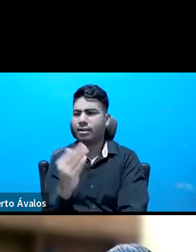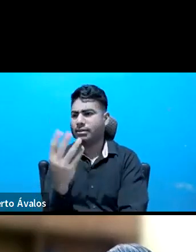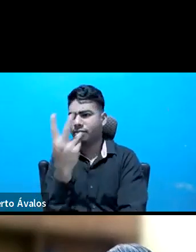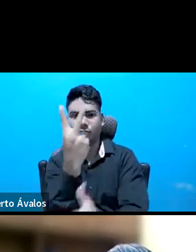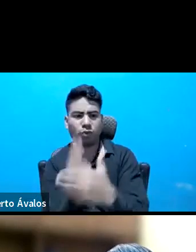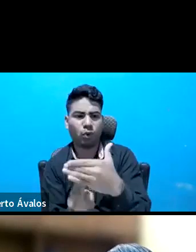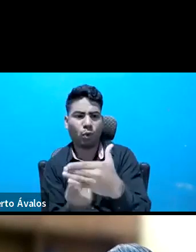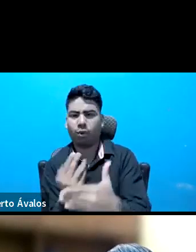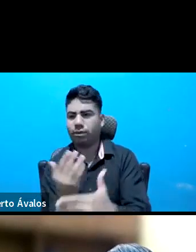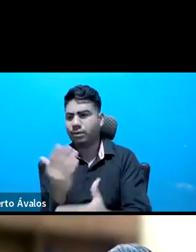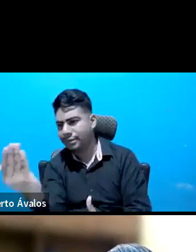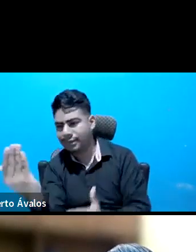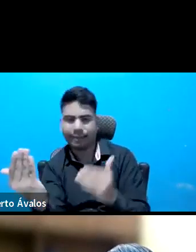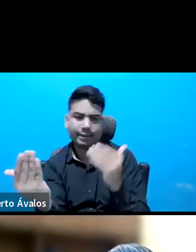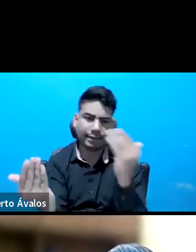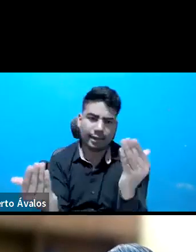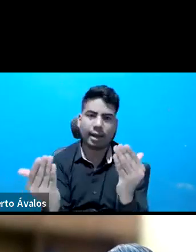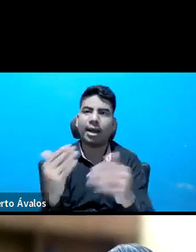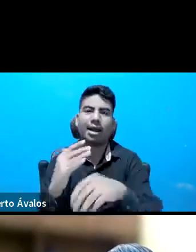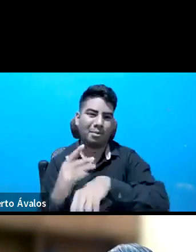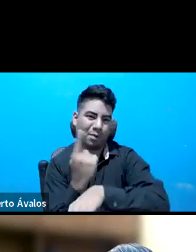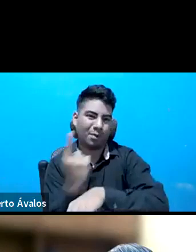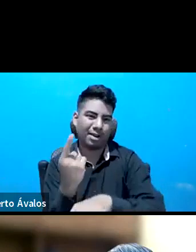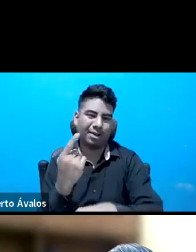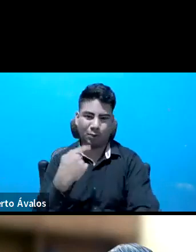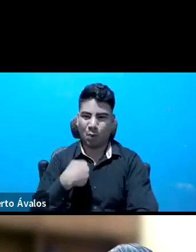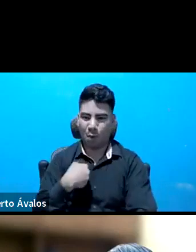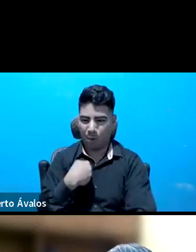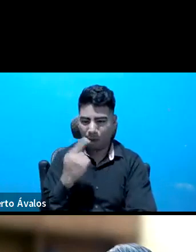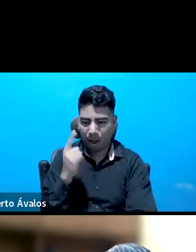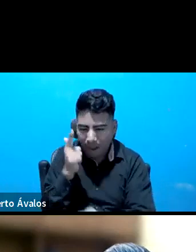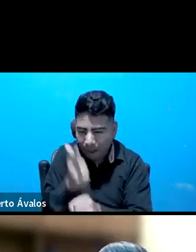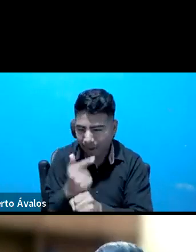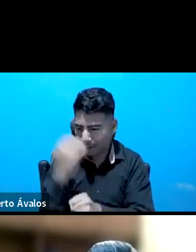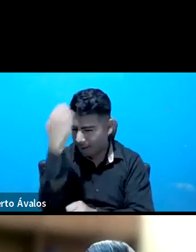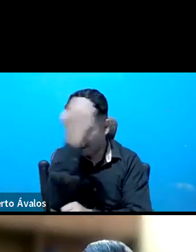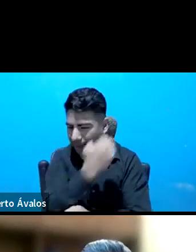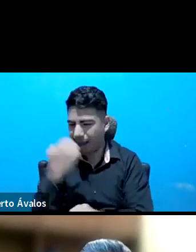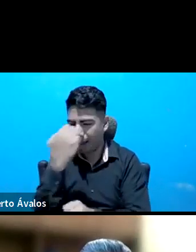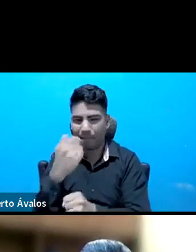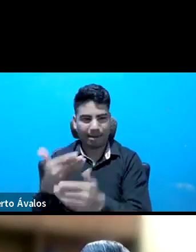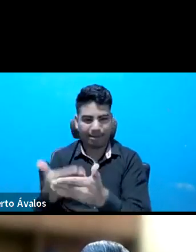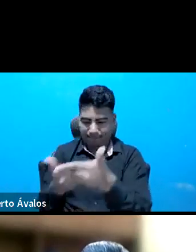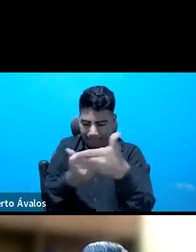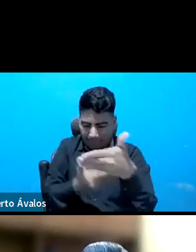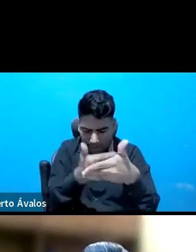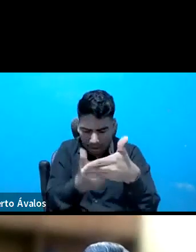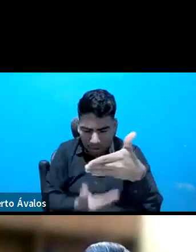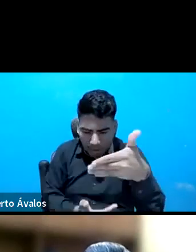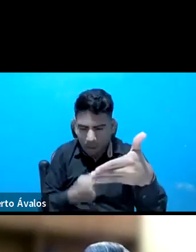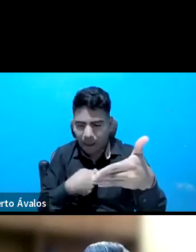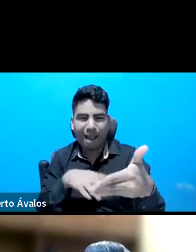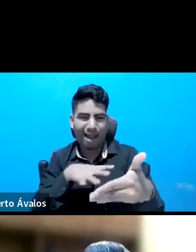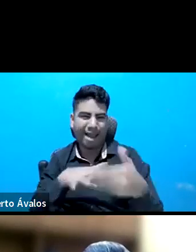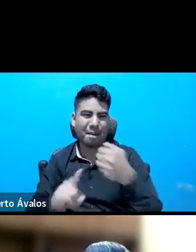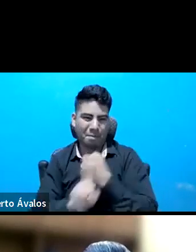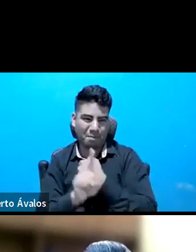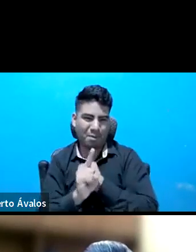es con mucho trabajo. O sea, si hay forma. Yo lo he trabajado porque finalmente tienen que aprobar examen bar exámenes que vienen esos exámenes que vienen esos temas. Sí se puede. He Sí se puede. Pero